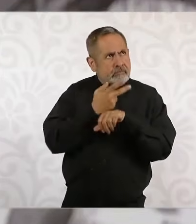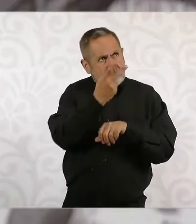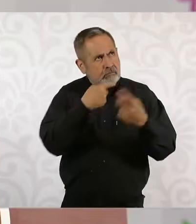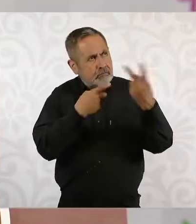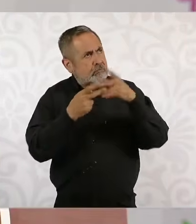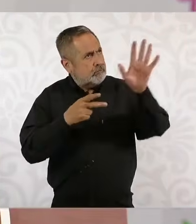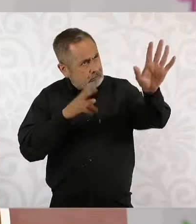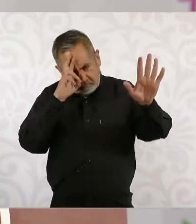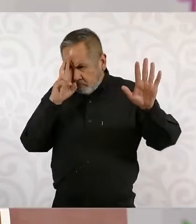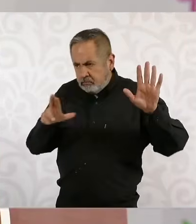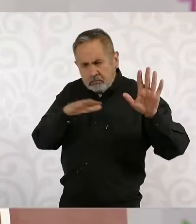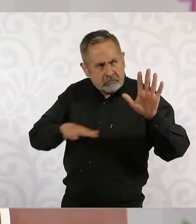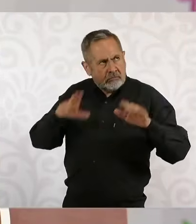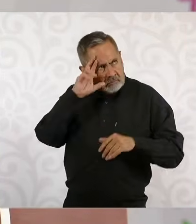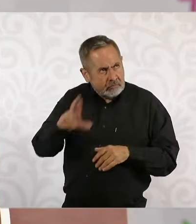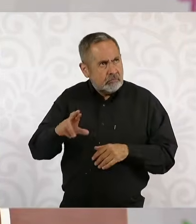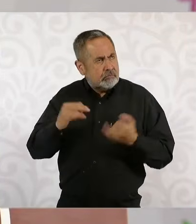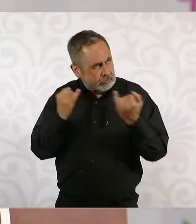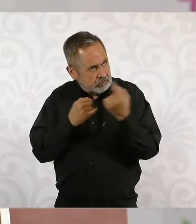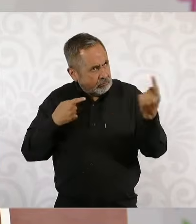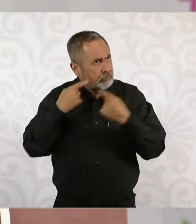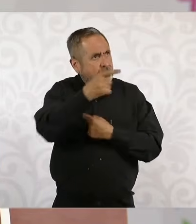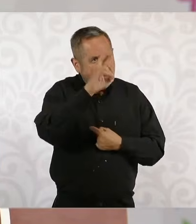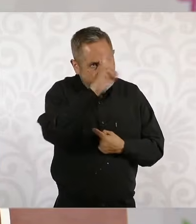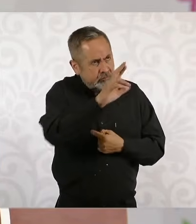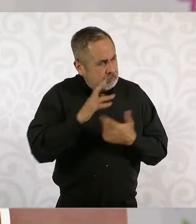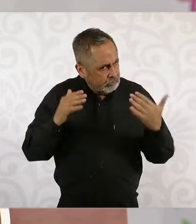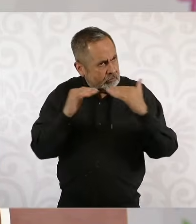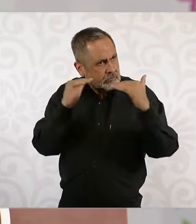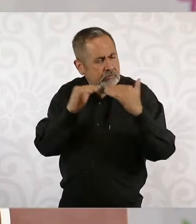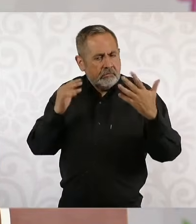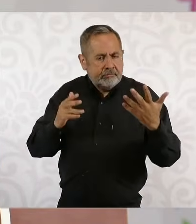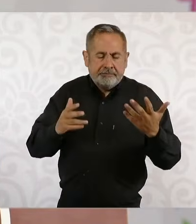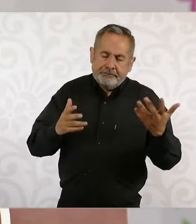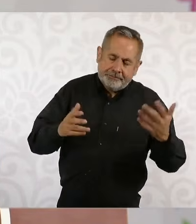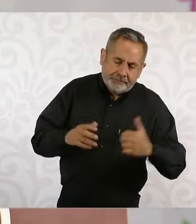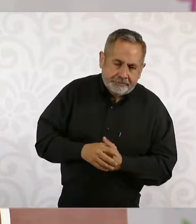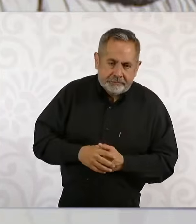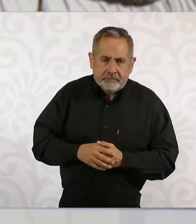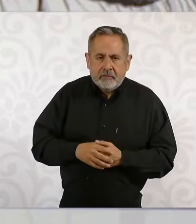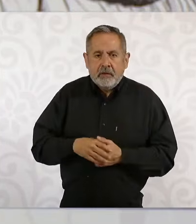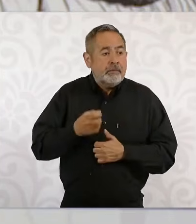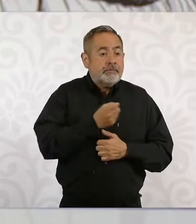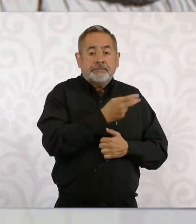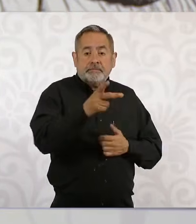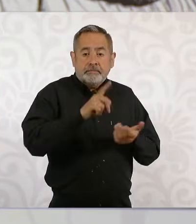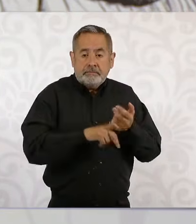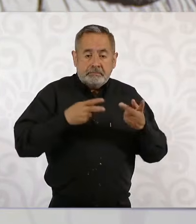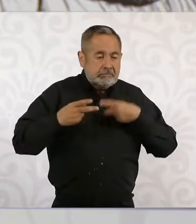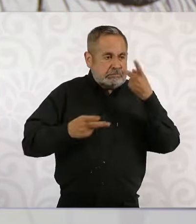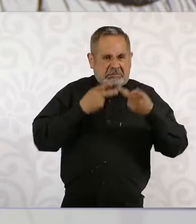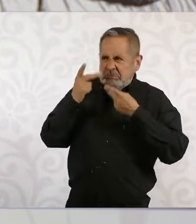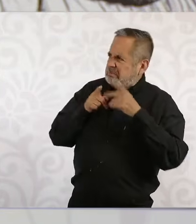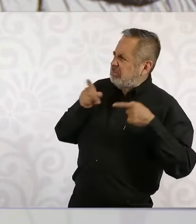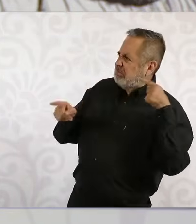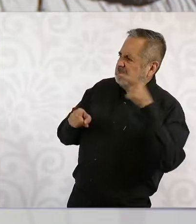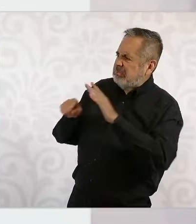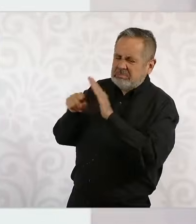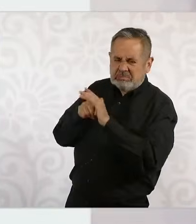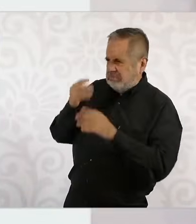que nos respetemos mutuamente. Entonces, eh han querido tomar esta situación ahora como